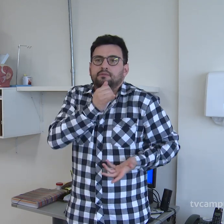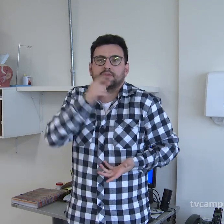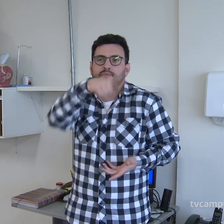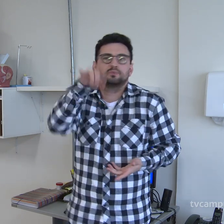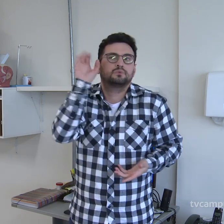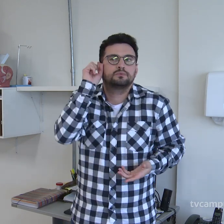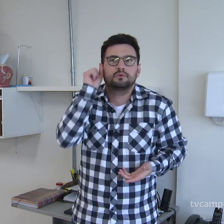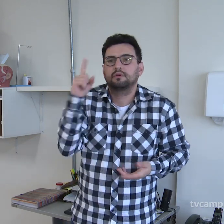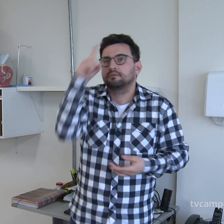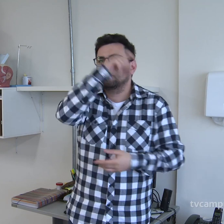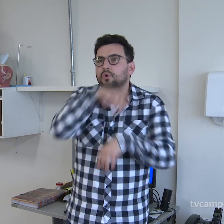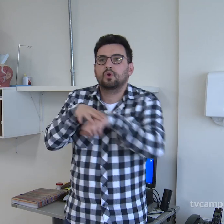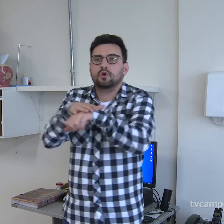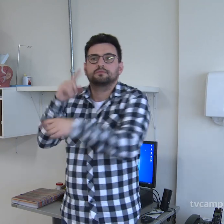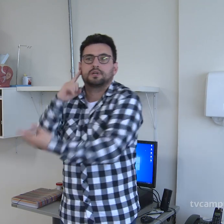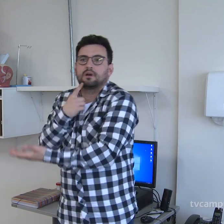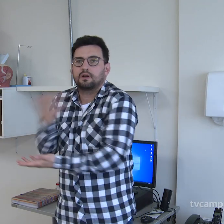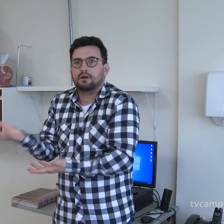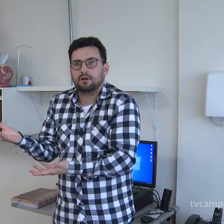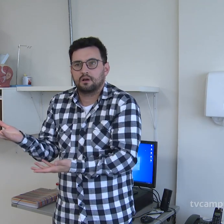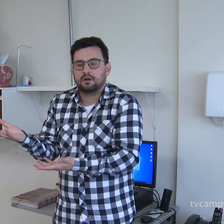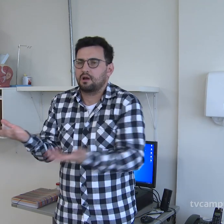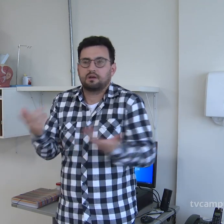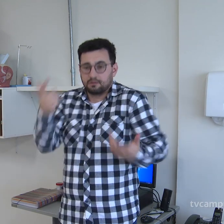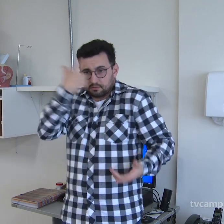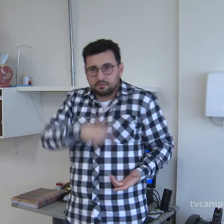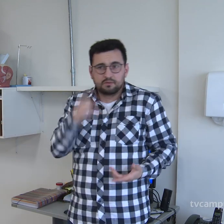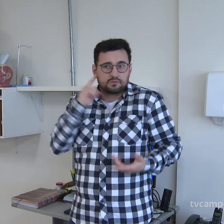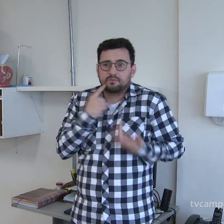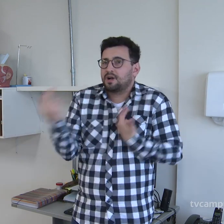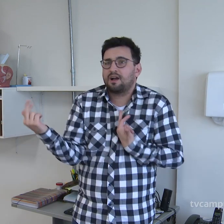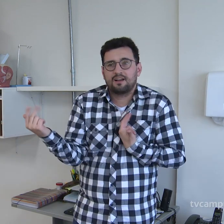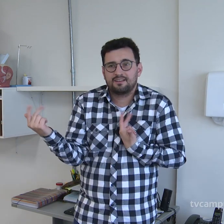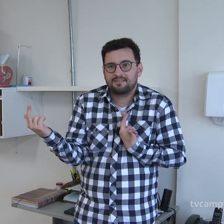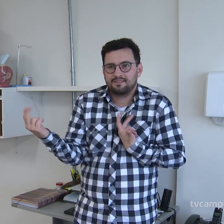Nós temos os nossos direitos, assim como as pessoas ouvintes.